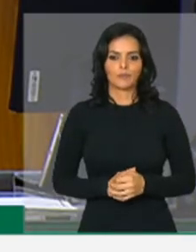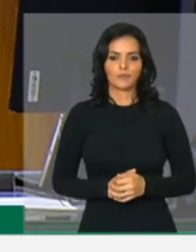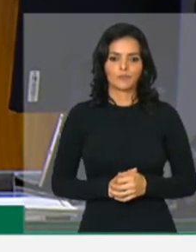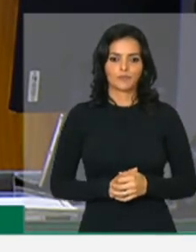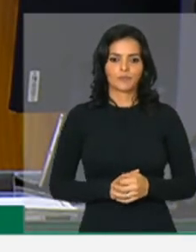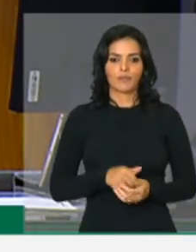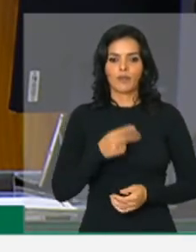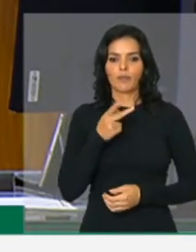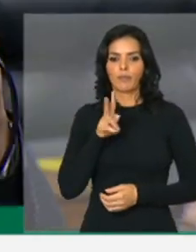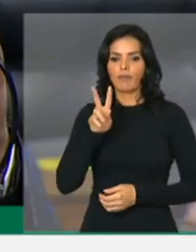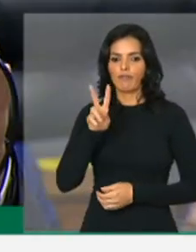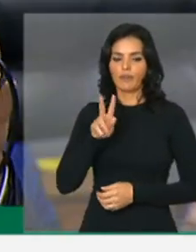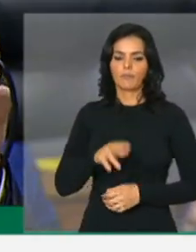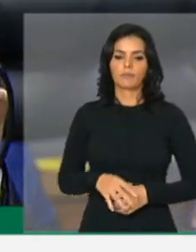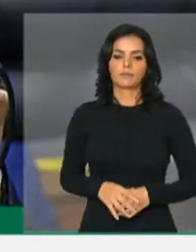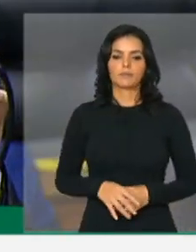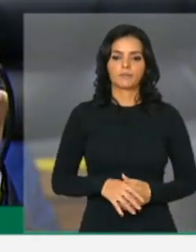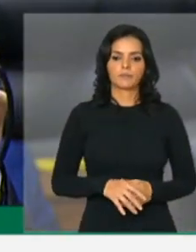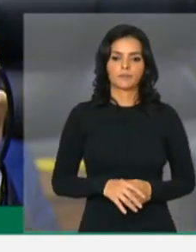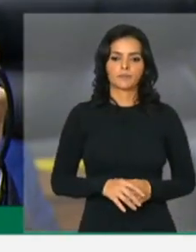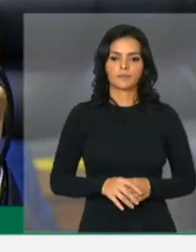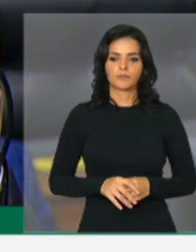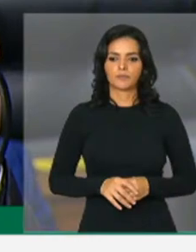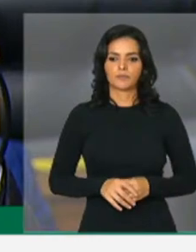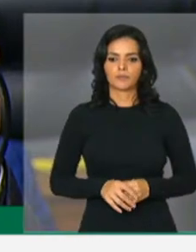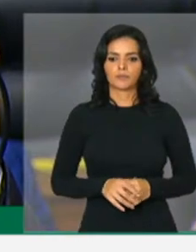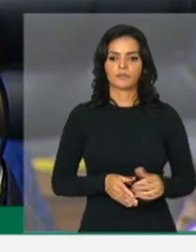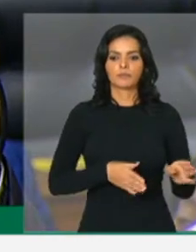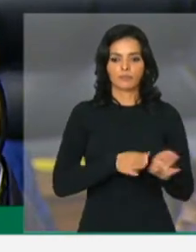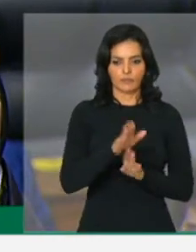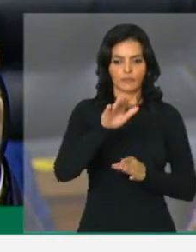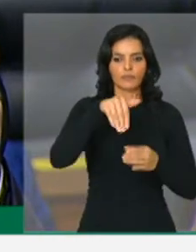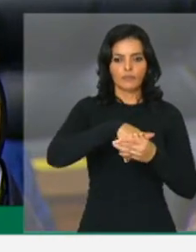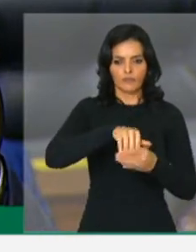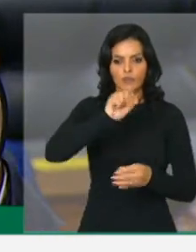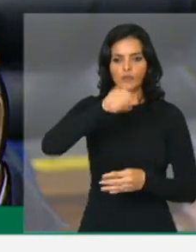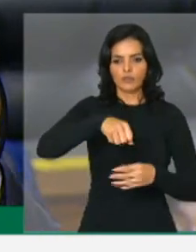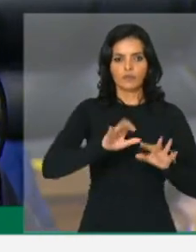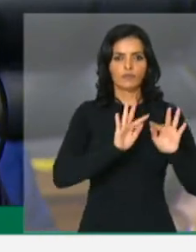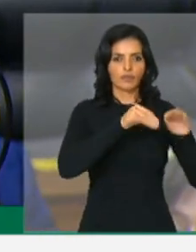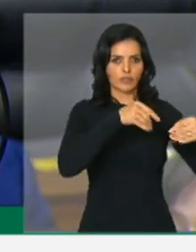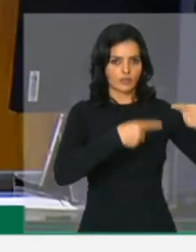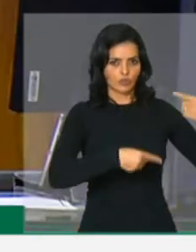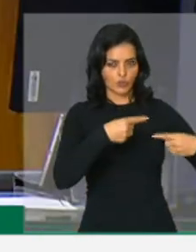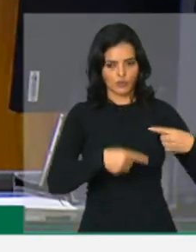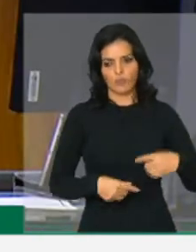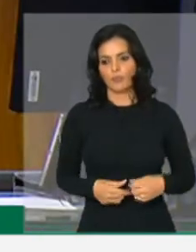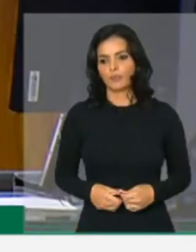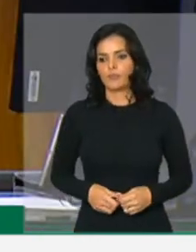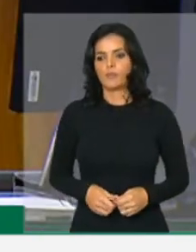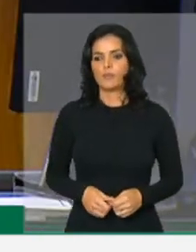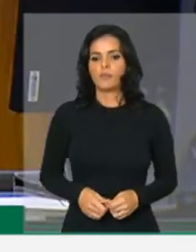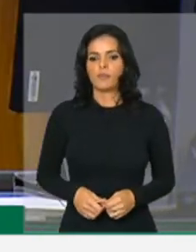PROVISÓRIA. MAIORIA? MINORIA. -- [DEP. HENRIQUE FONTANA]: PRESIDENTE É IMPORTANTE PRIMEIRO DEIXAR CLARO QUE NÃO ESTAMOS DEBATENDO EFEITOS DA PANDEMIA